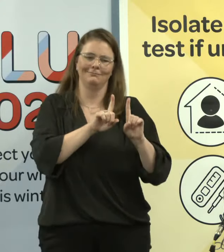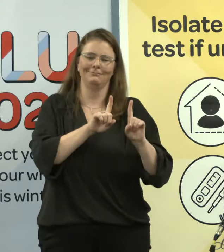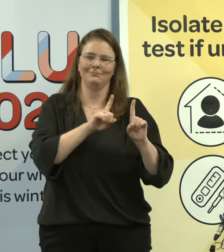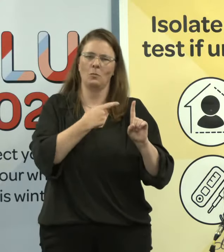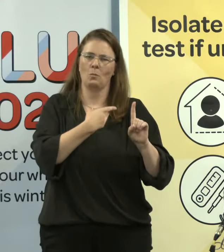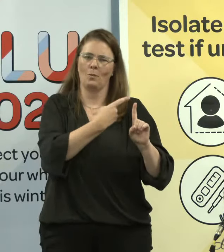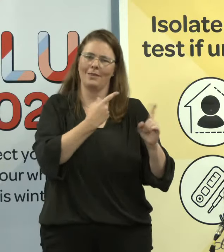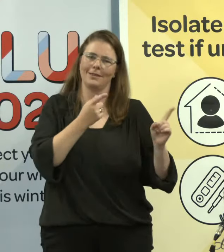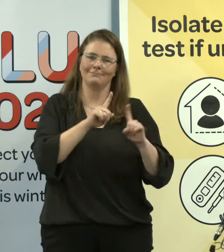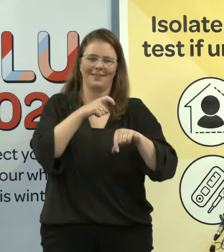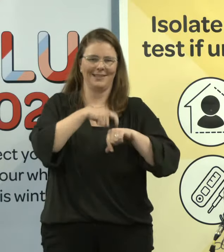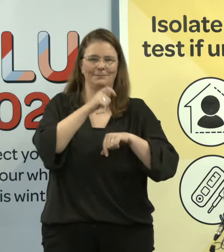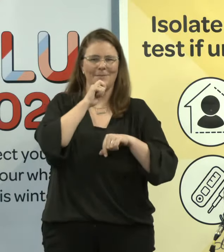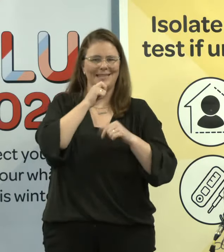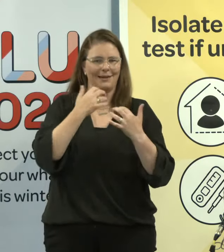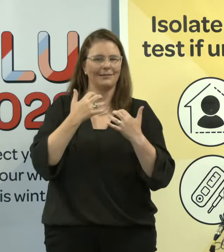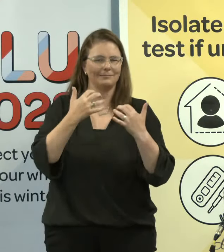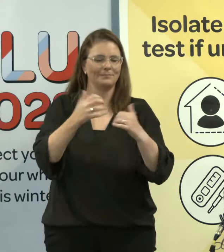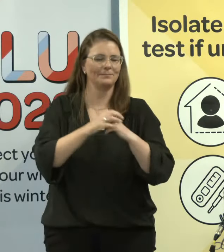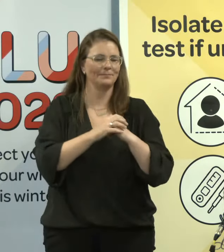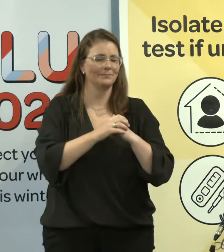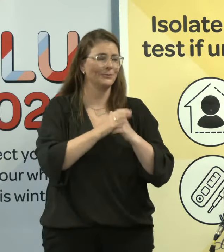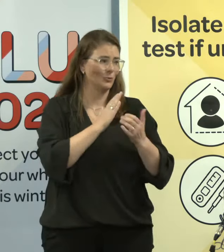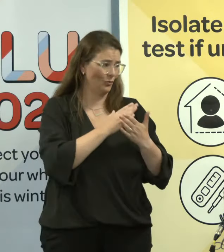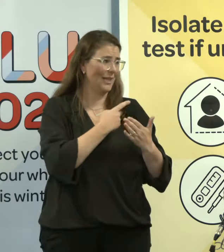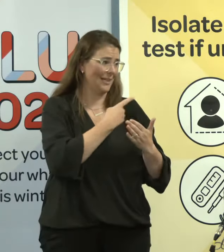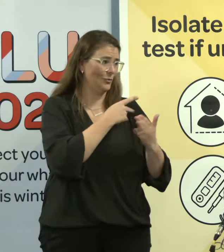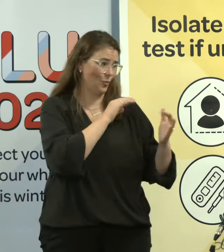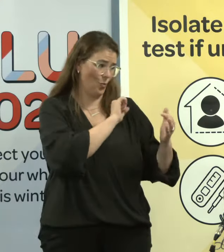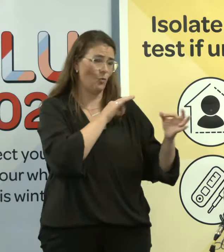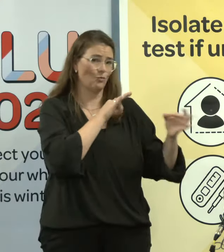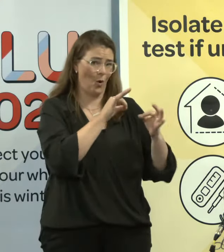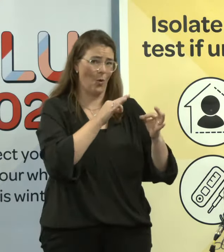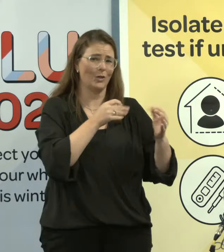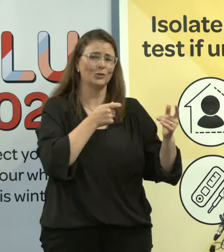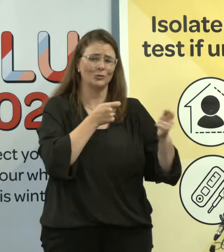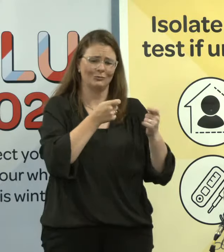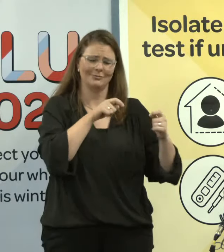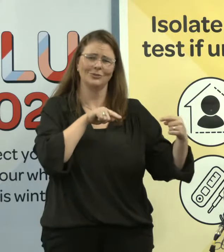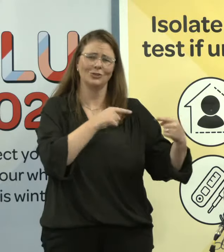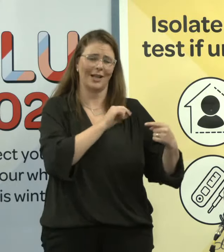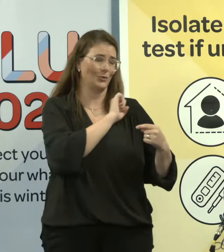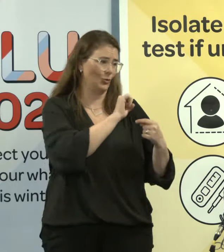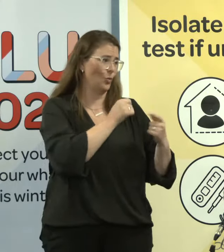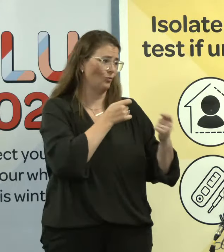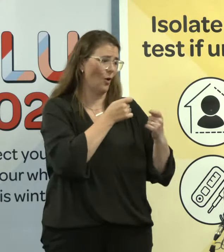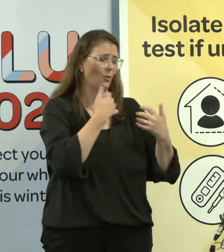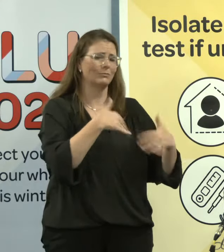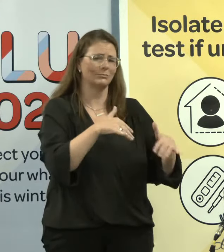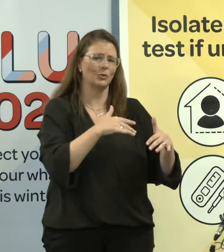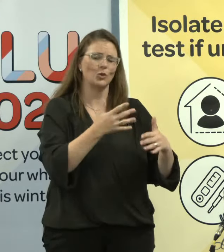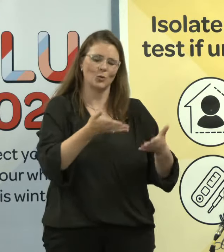engari i roto otira i enei tau e rua kua pahure ake nei. He tino